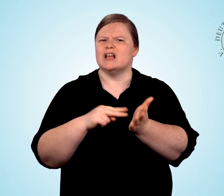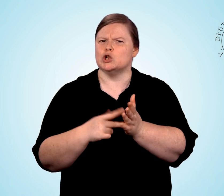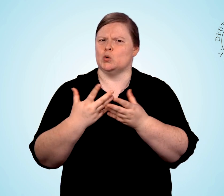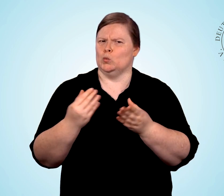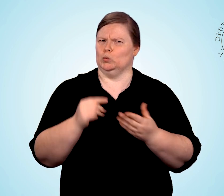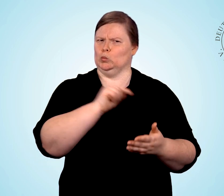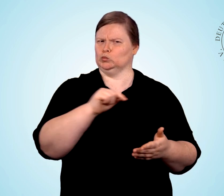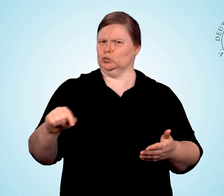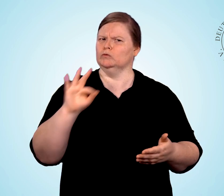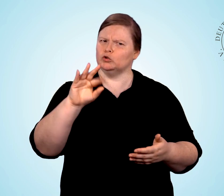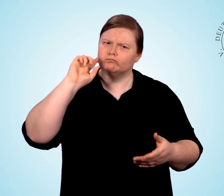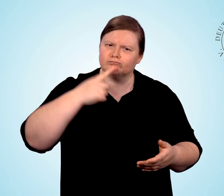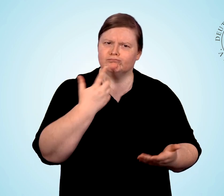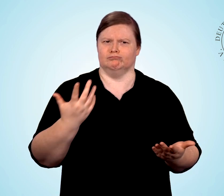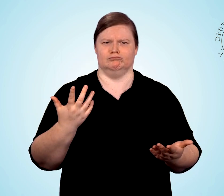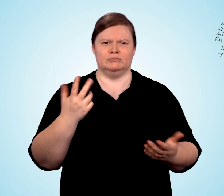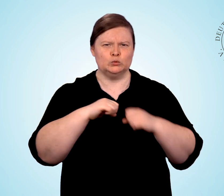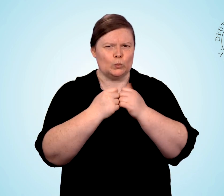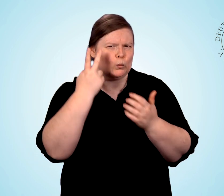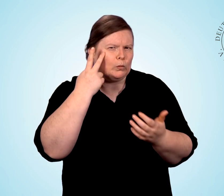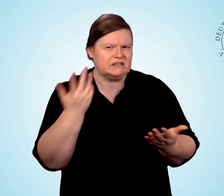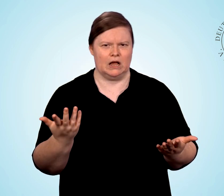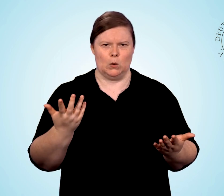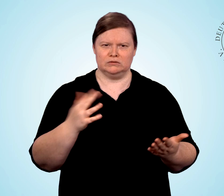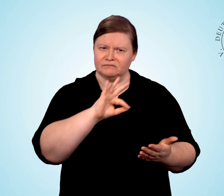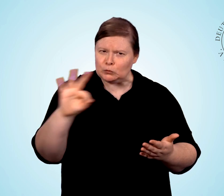bzw. über technische Lösungen für Gehörlose